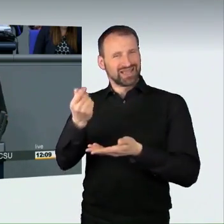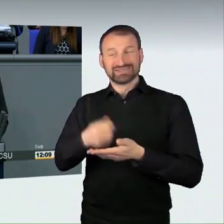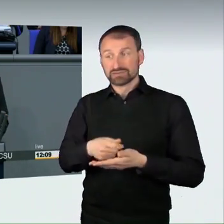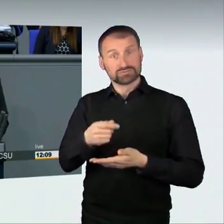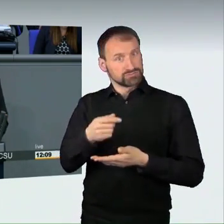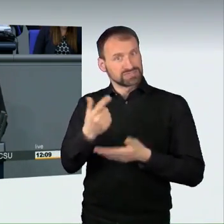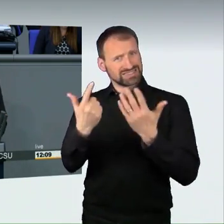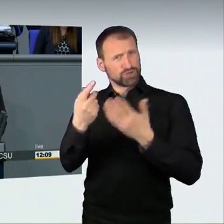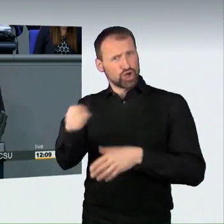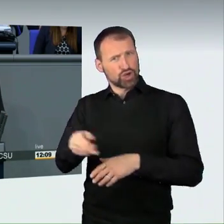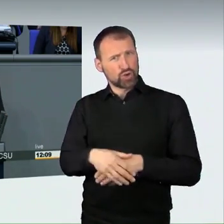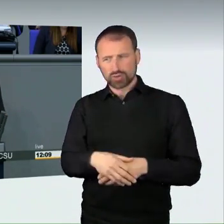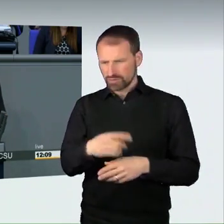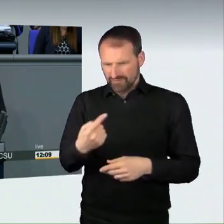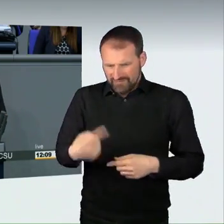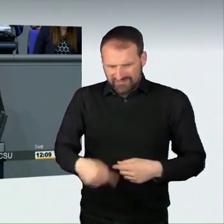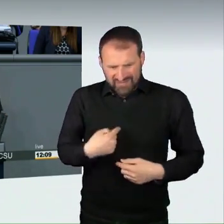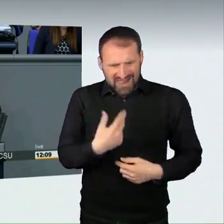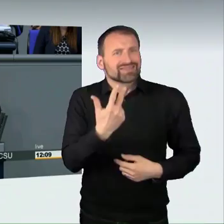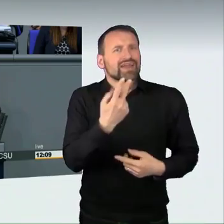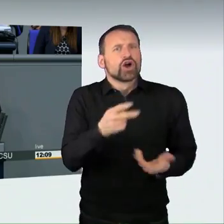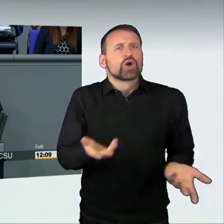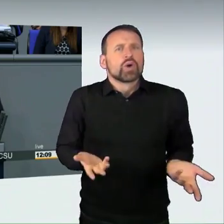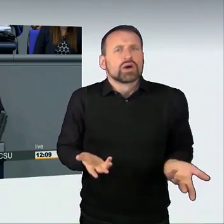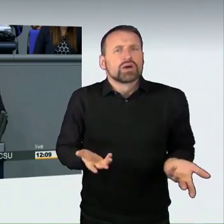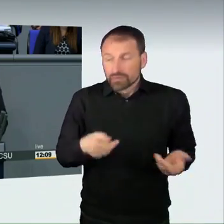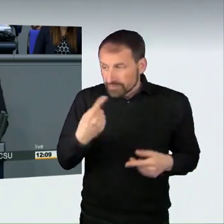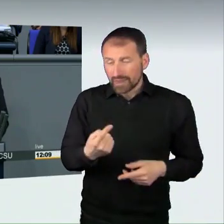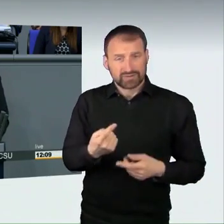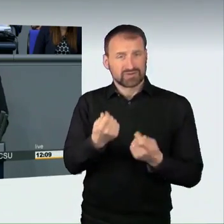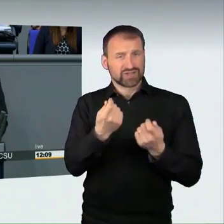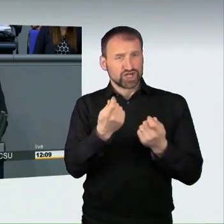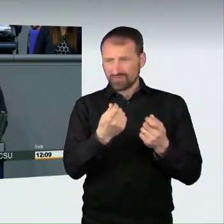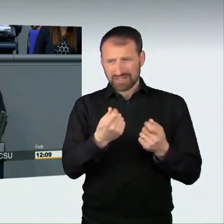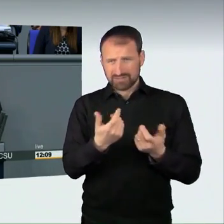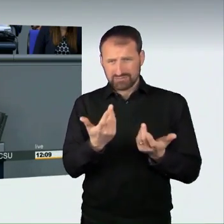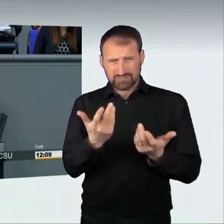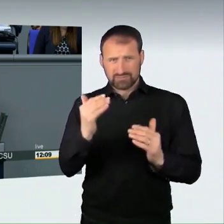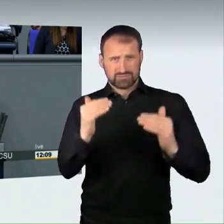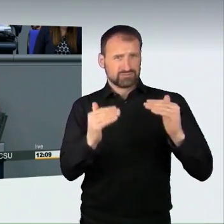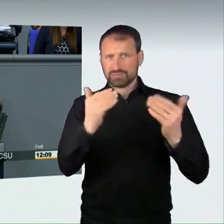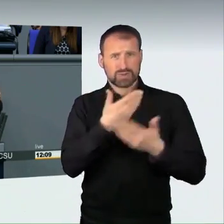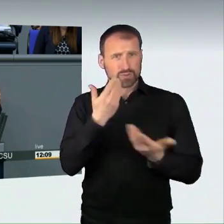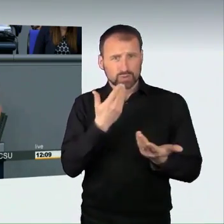pro Quadratmeter in der Rechnung. Das würde bedeuten, dass sich das Ganze nicht trägt, dass es nicht wirtschaftlich und nicht finanzierbar ist. Die Folge wäre